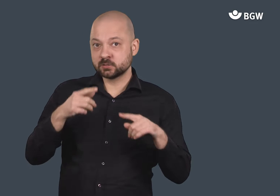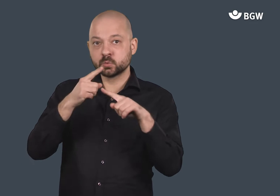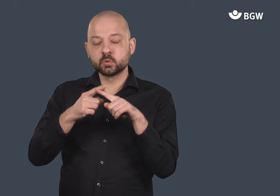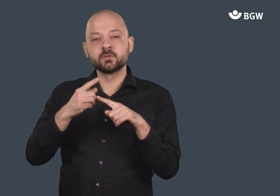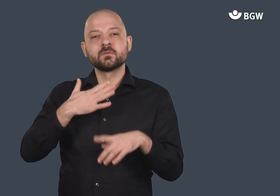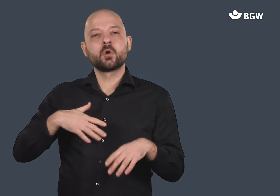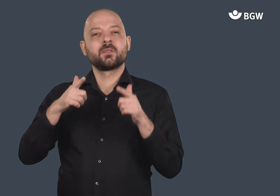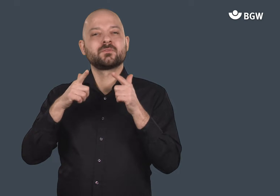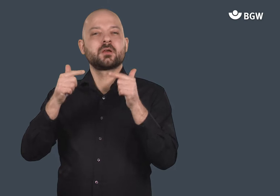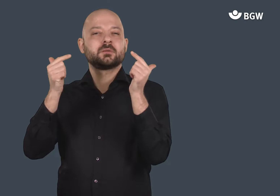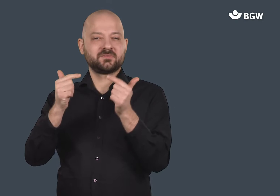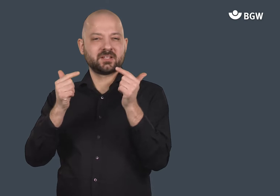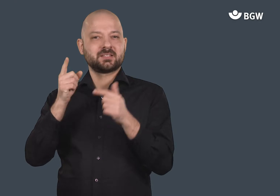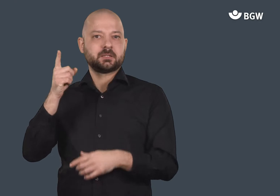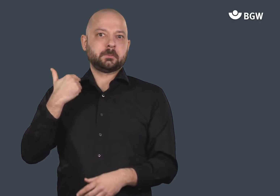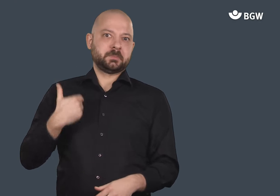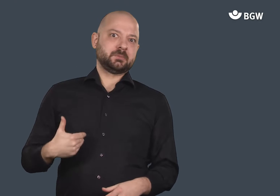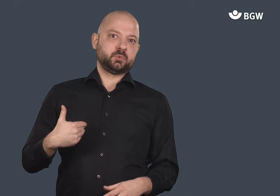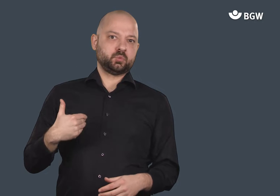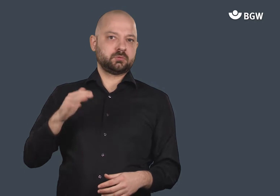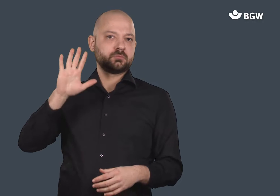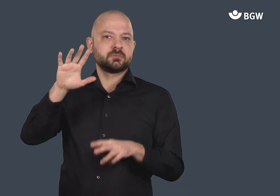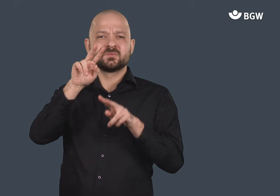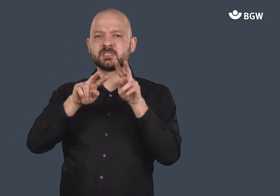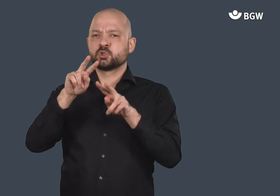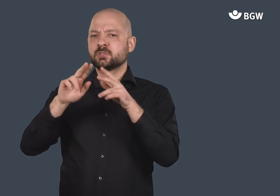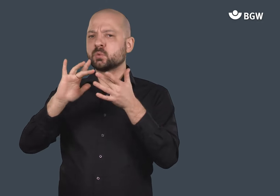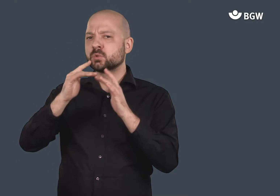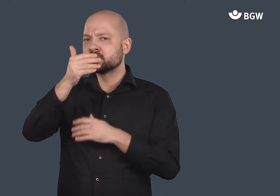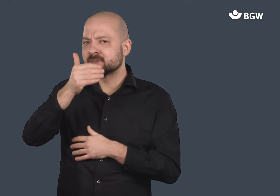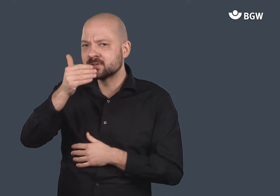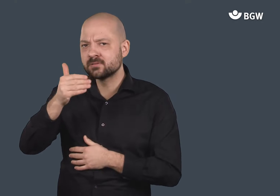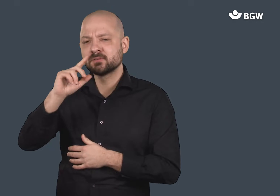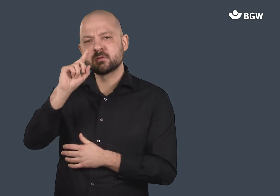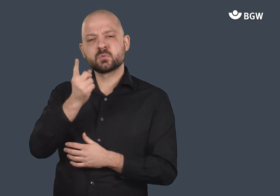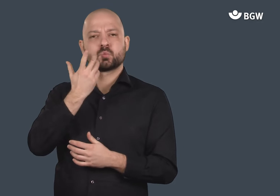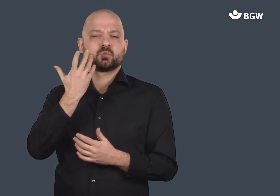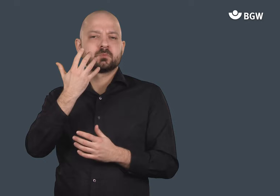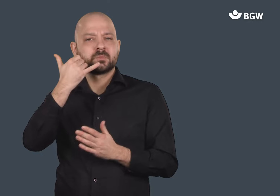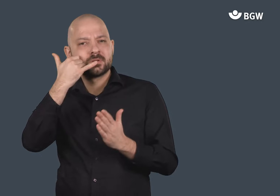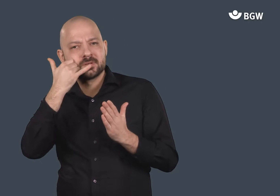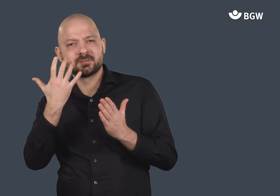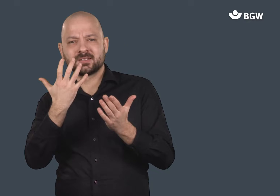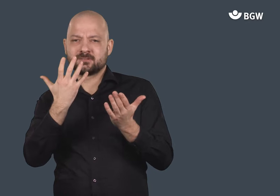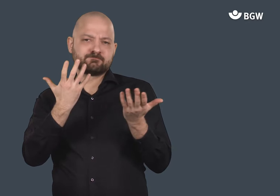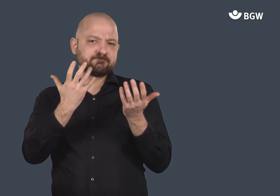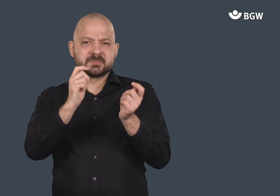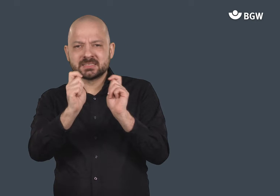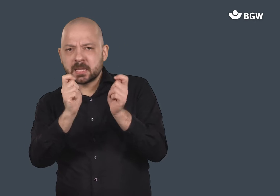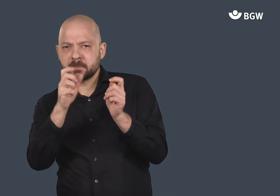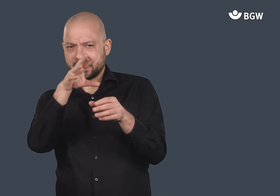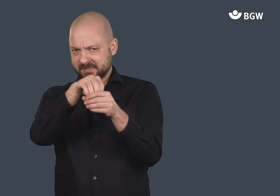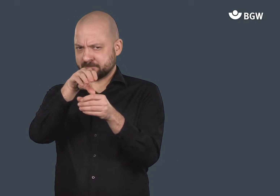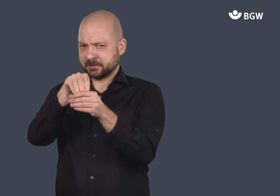und Wohlfahrtspflege ist bemüht, ihre Websites und mobilen Anwendungen